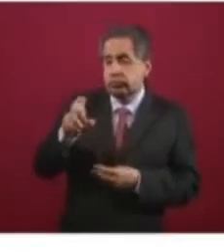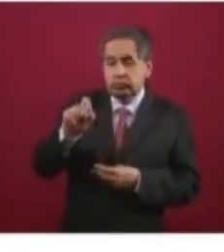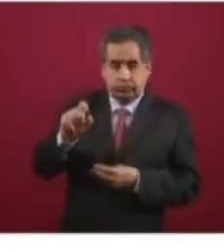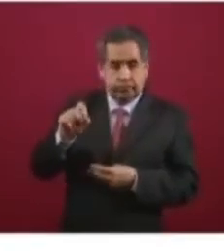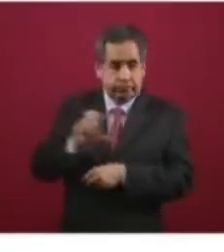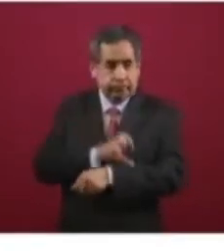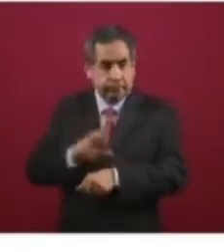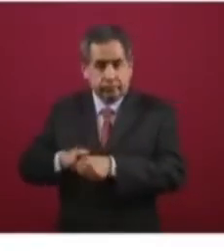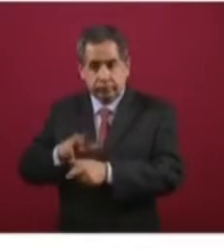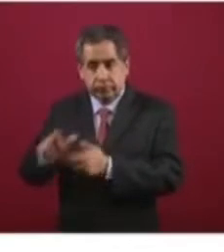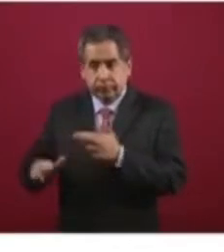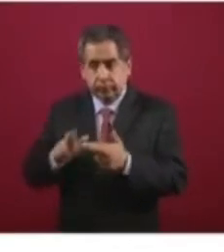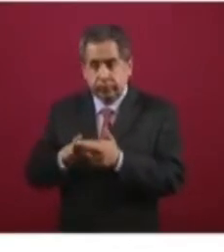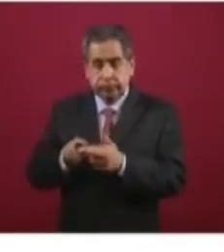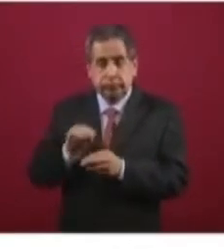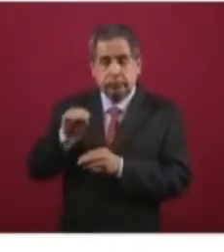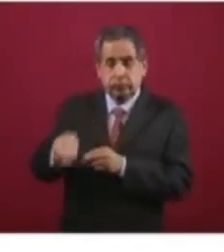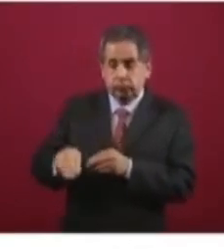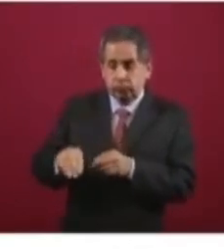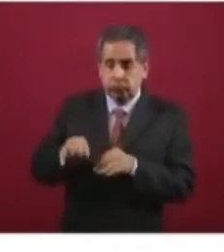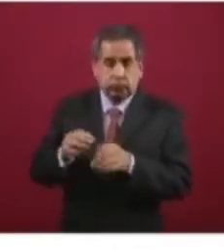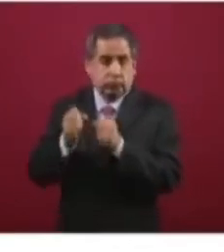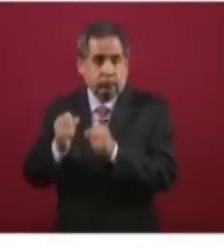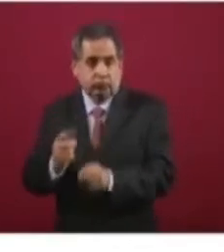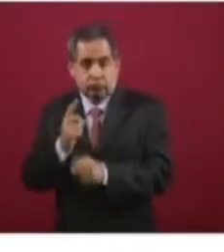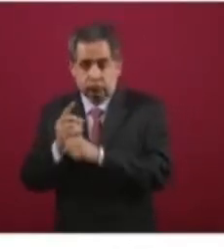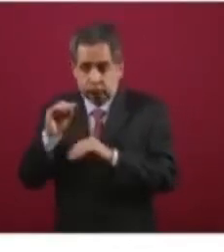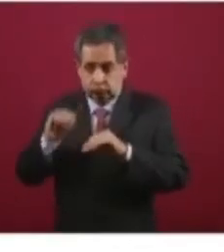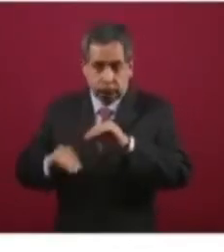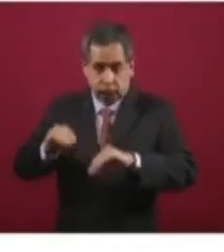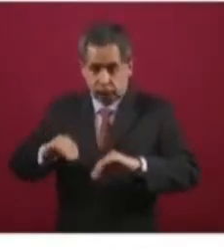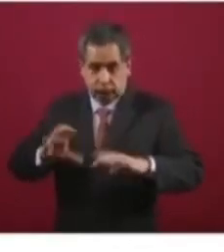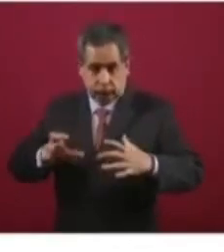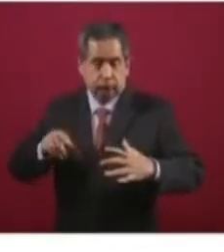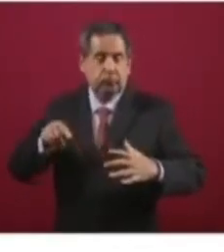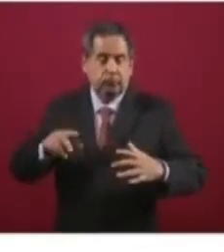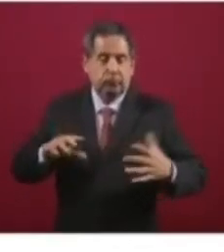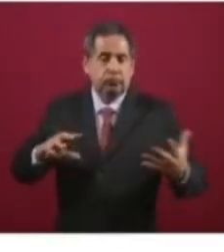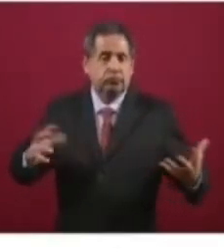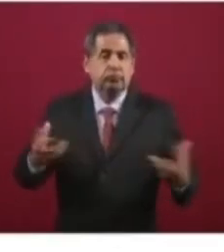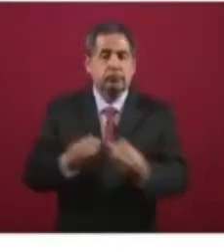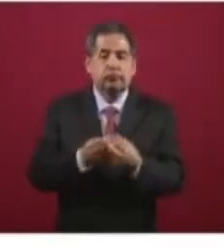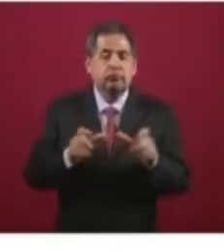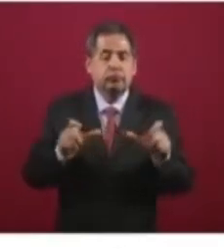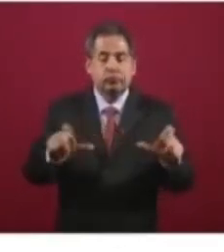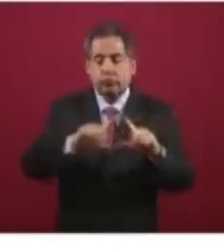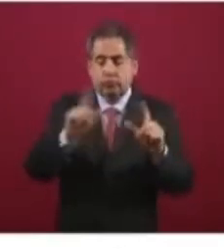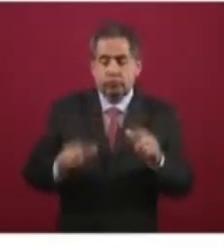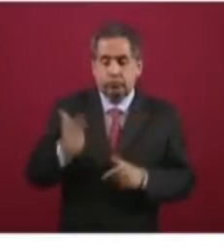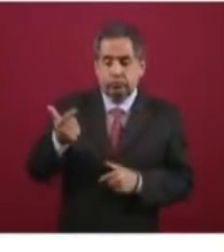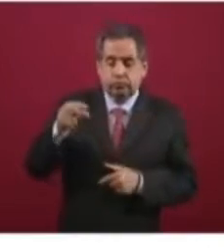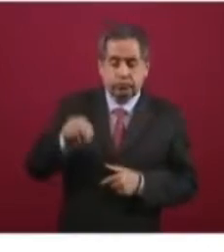territorial que están en funciones de seguridad e instalaciones, hace un total de mil 453